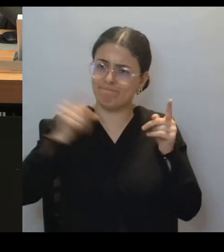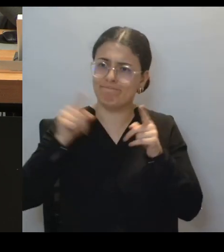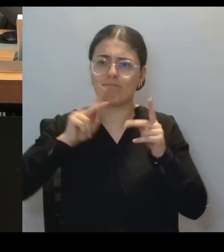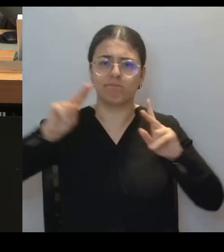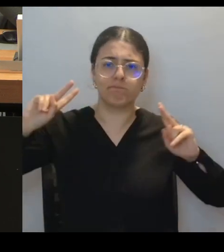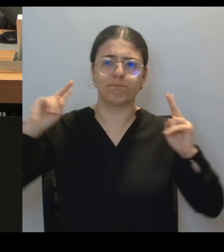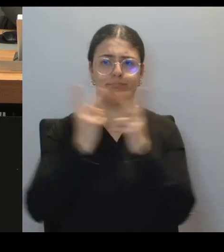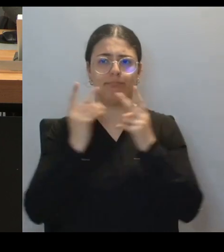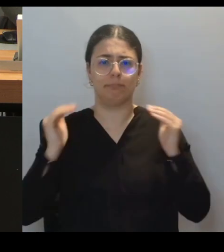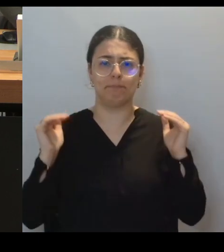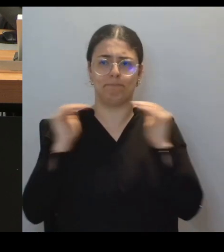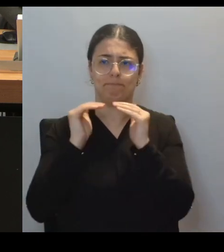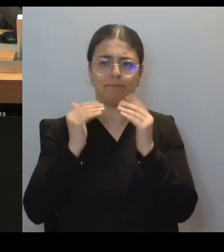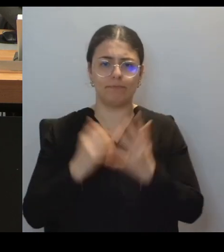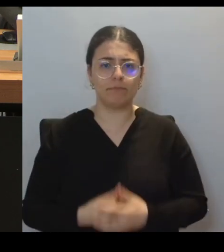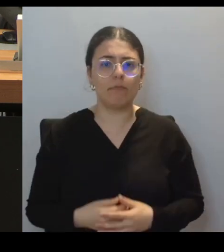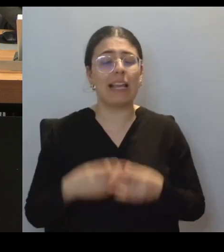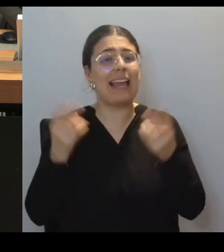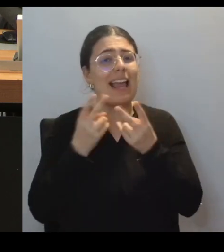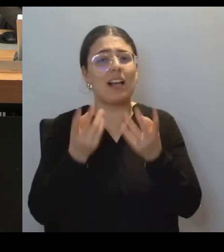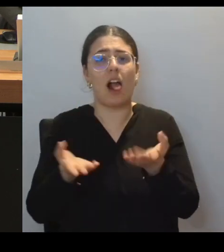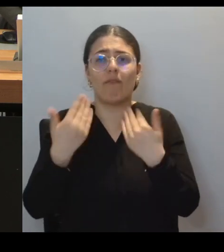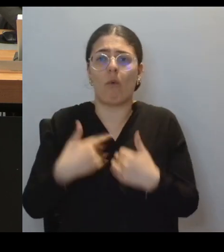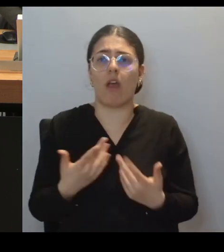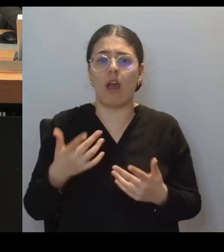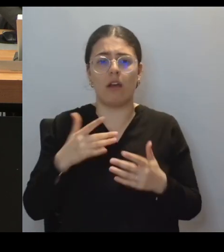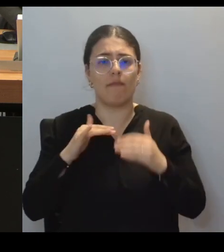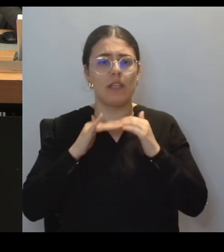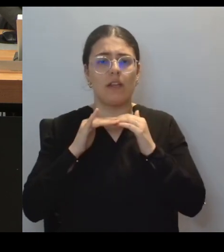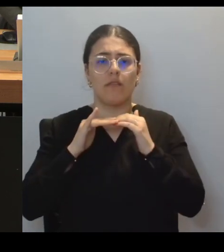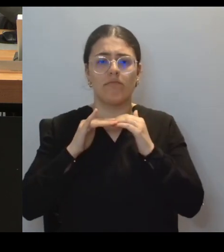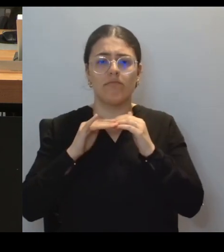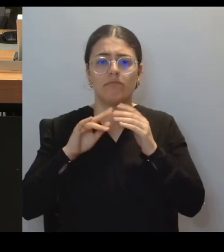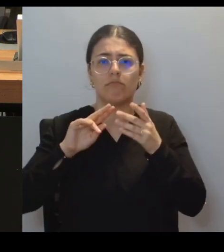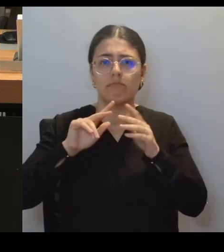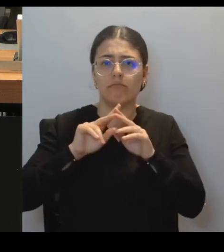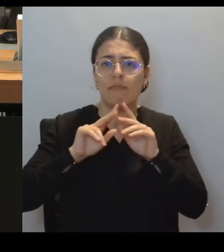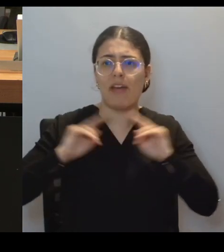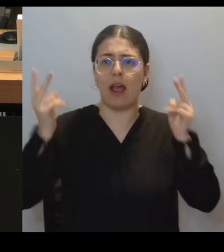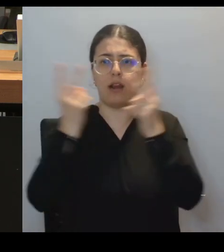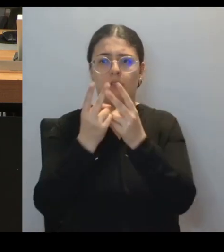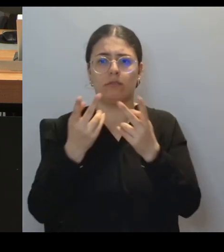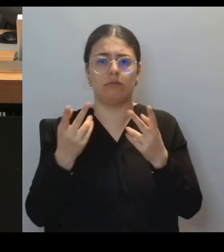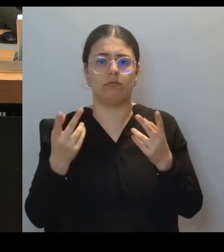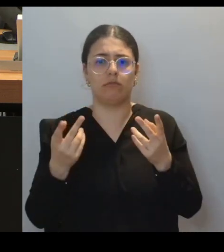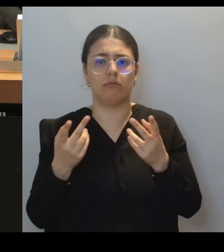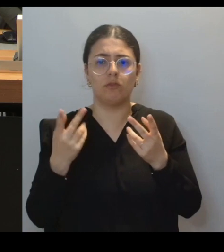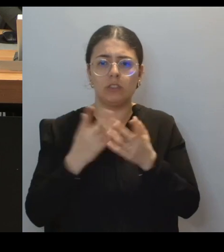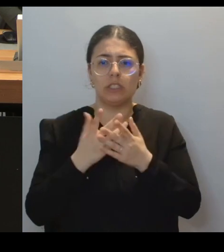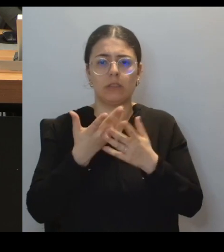kommen, die beispielsweise Empfängerinnen und Empfänger von Bürgergeld in ein schlechtes Licht rücken wollen, sind